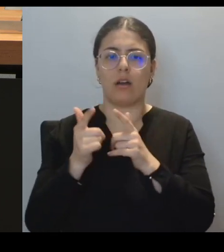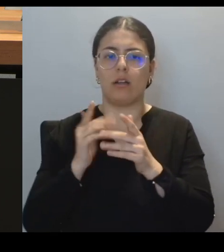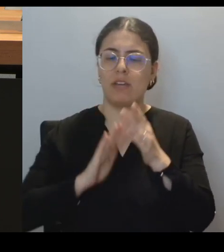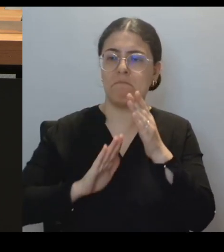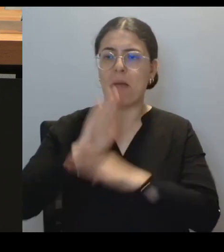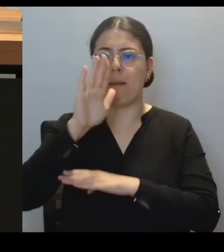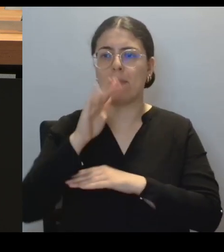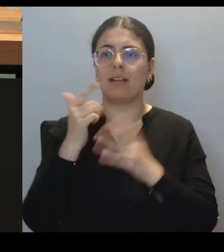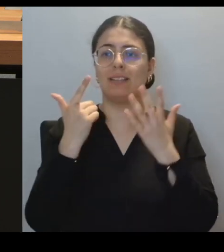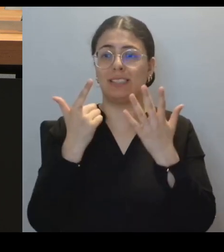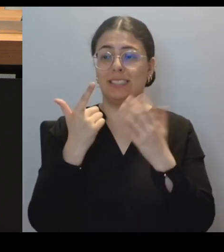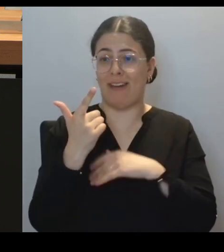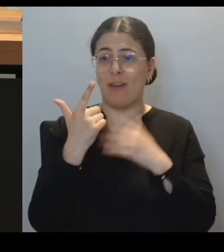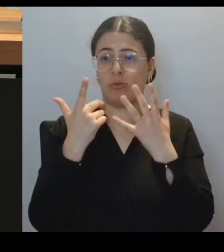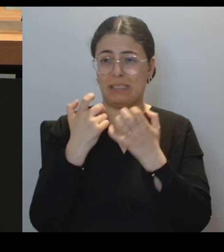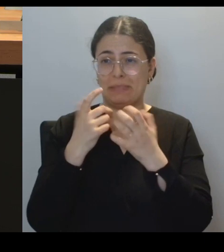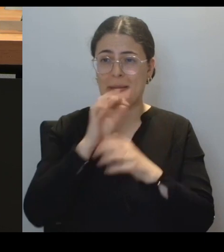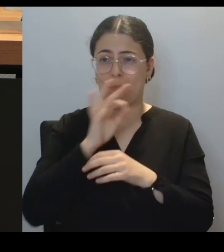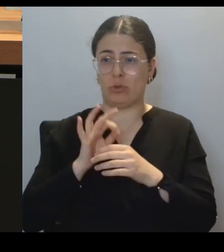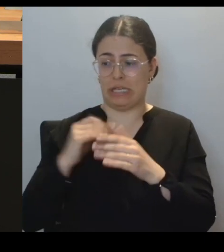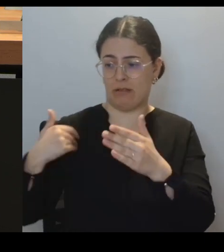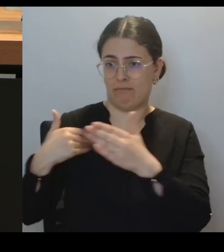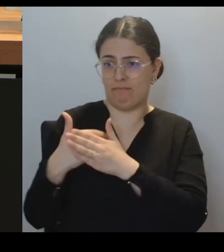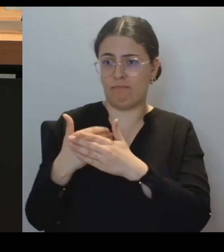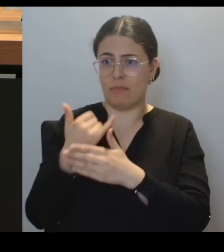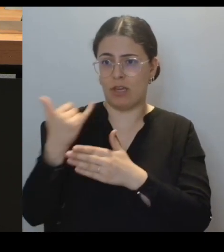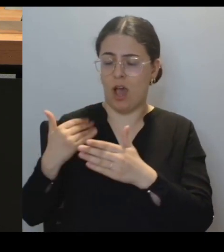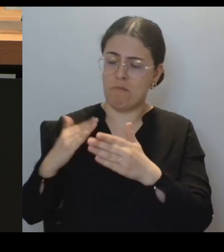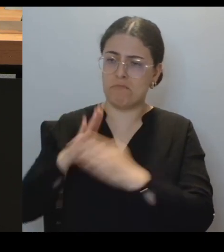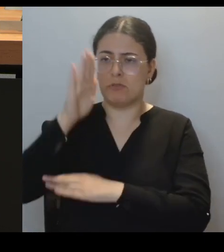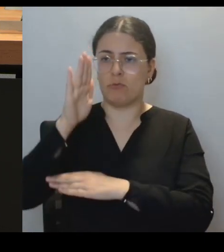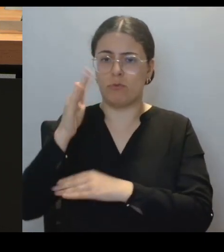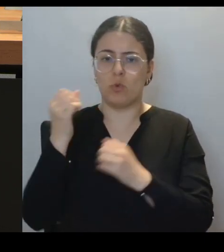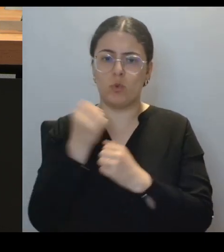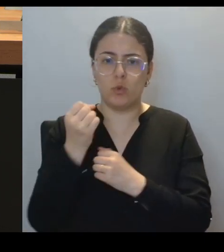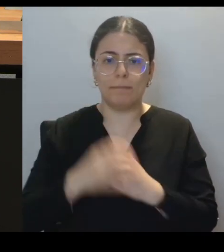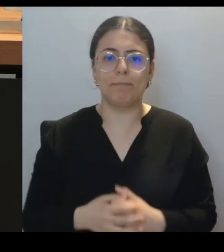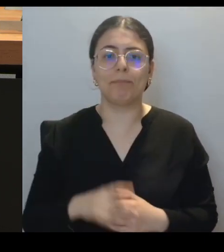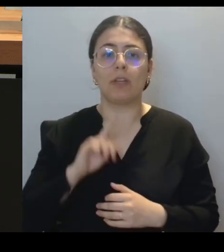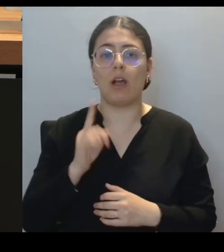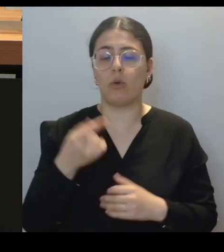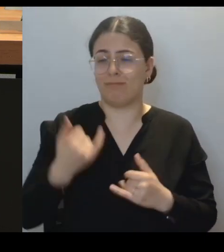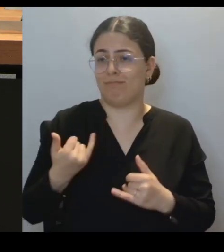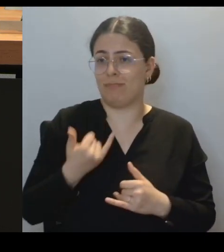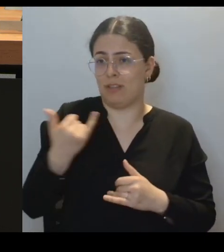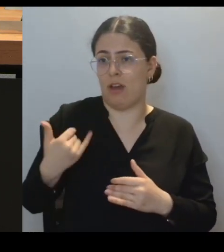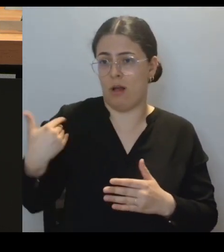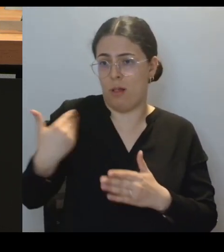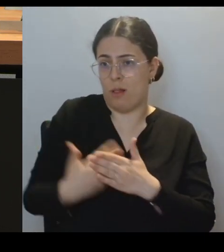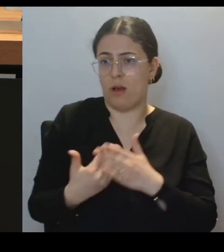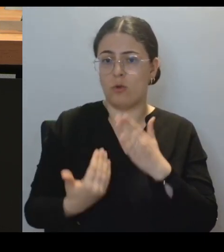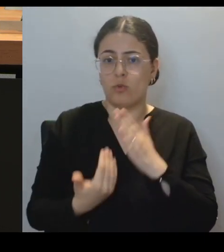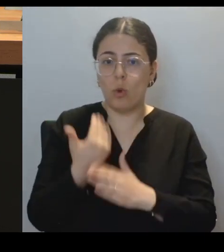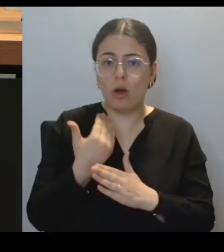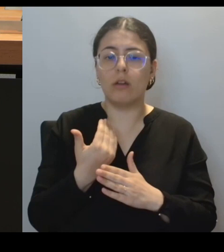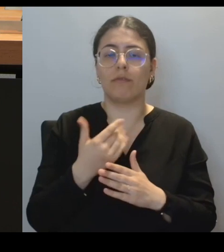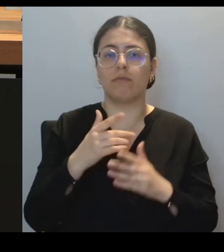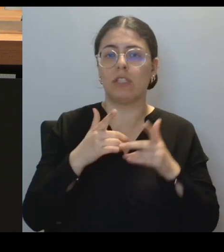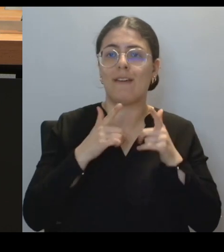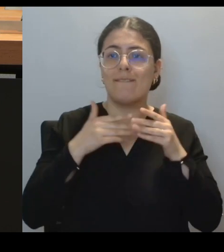Auch mit Beginn des neuen Jahres sind alle Fähren, S und U, Bahnhöfe sowie alle Punkte und Stationen innerhalb des S Bahn Rings